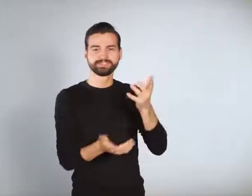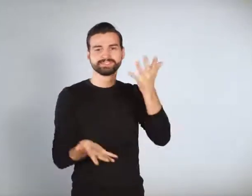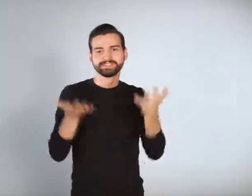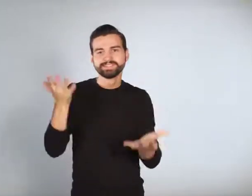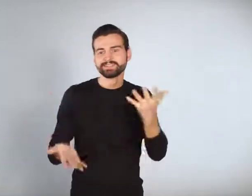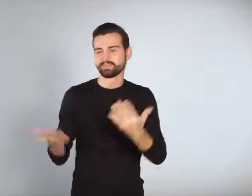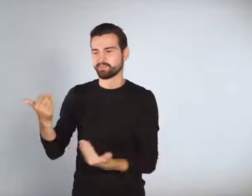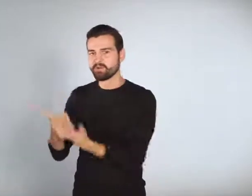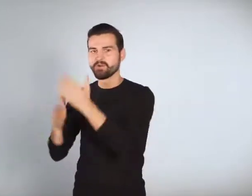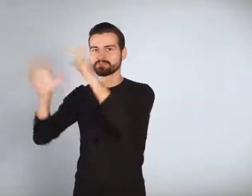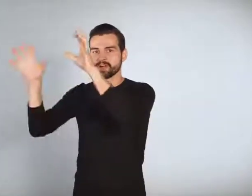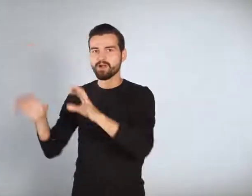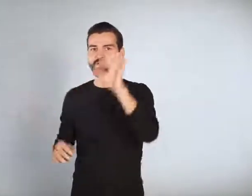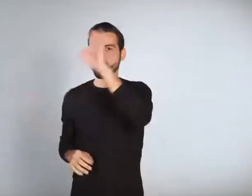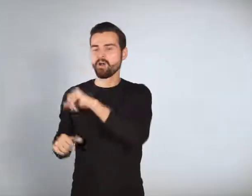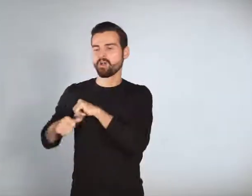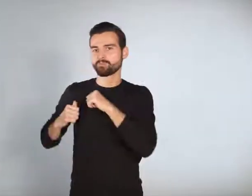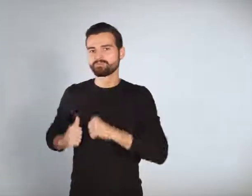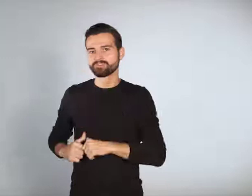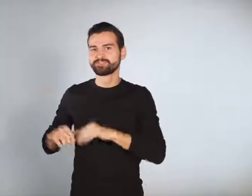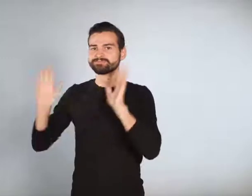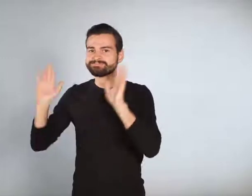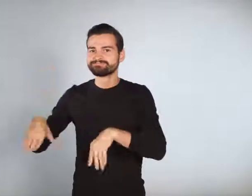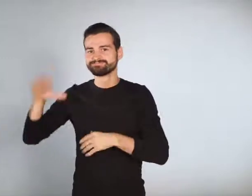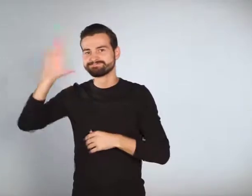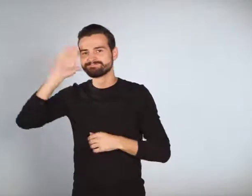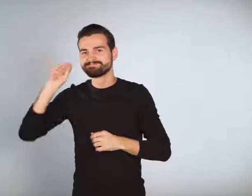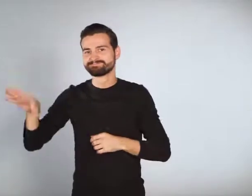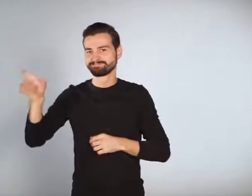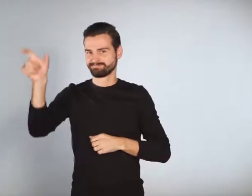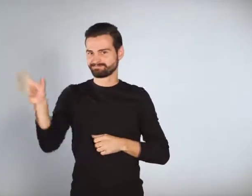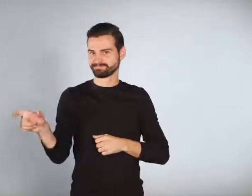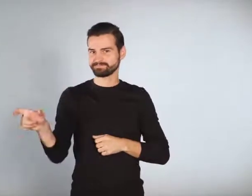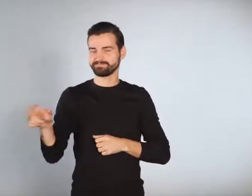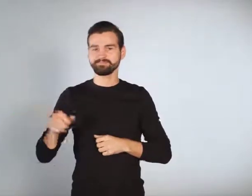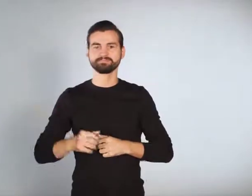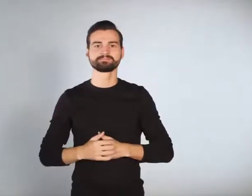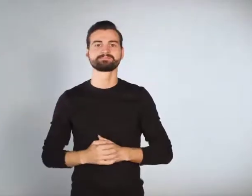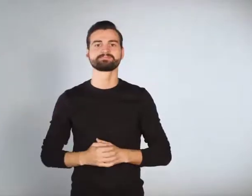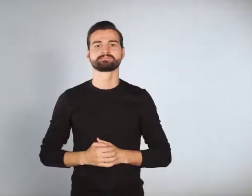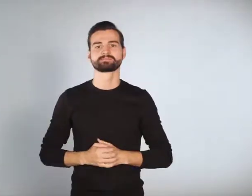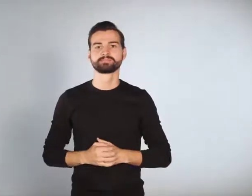или новый закон о любви и милосердии к ближнему.